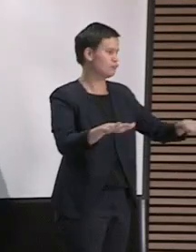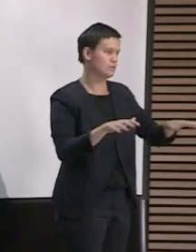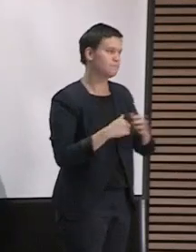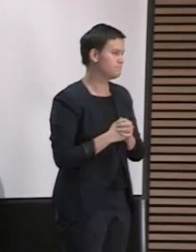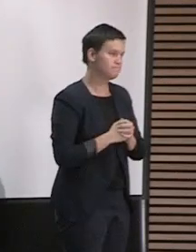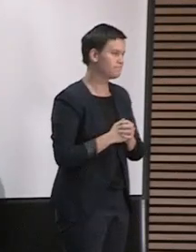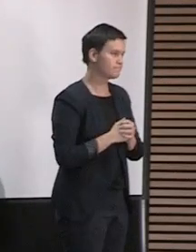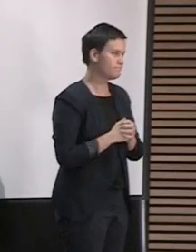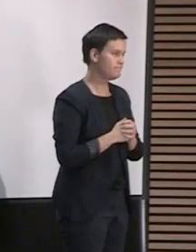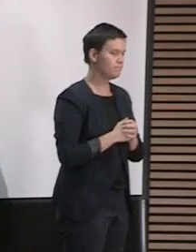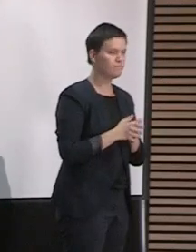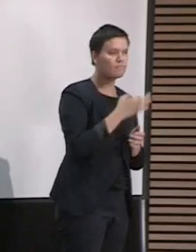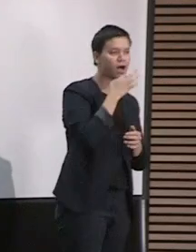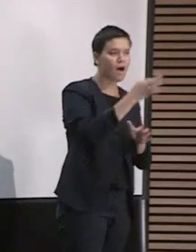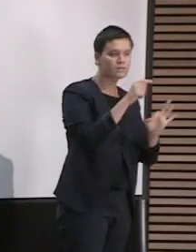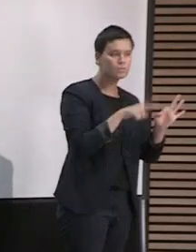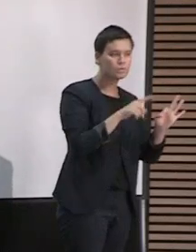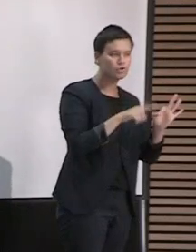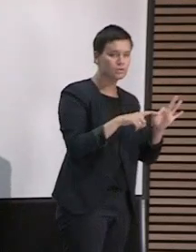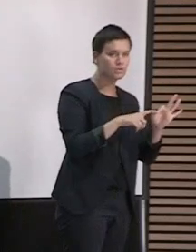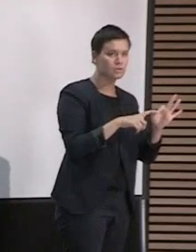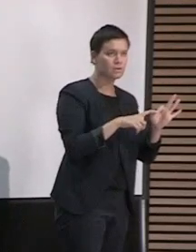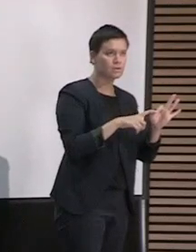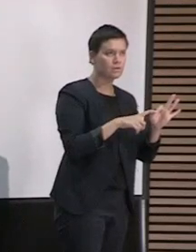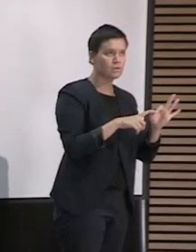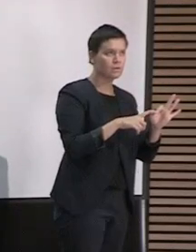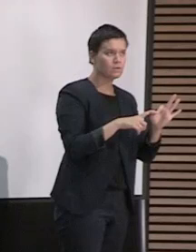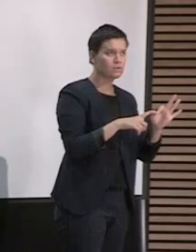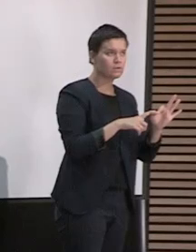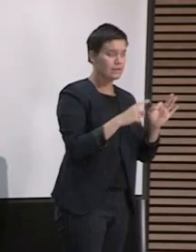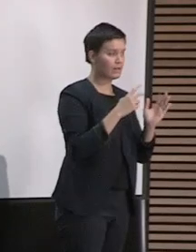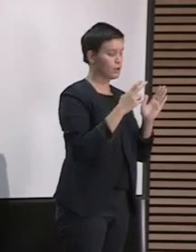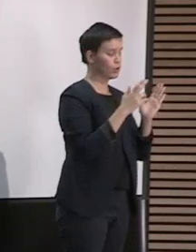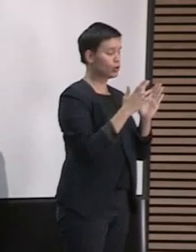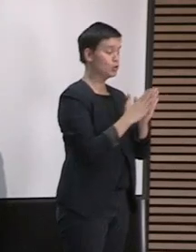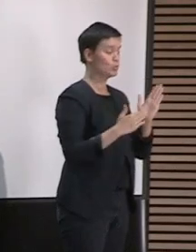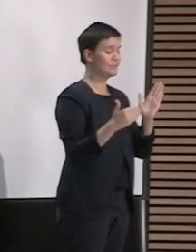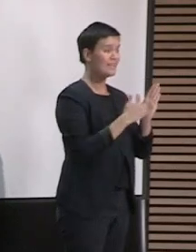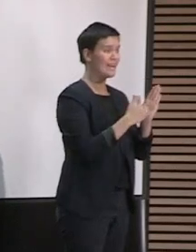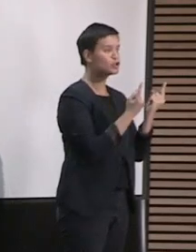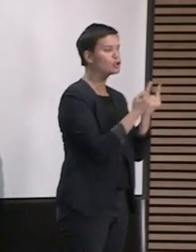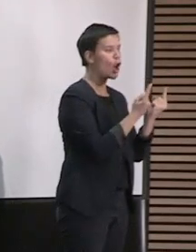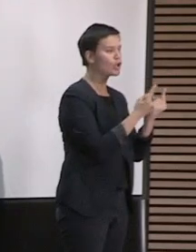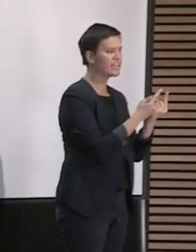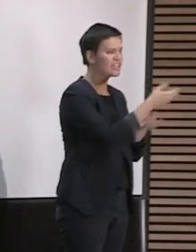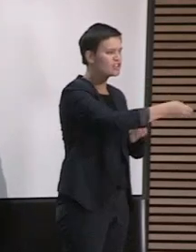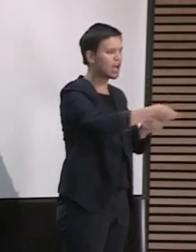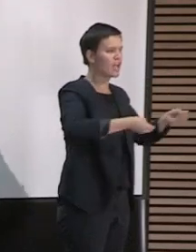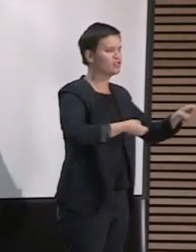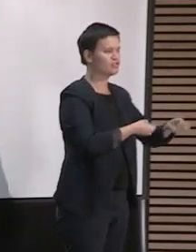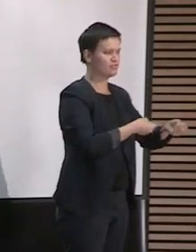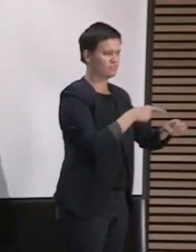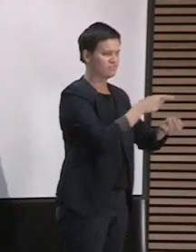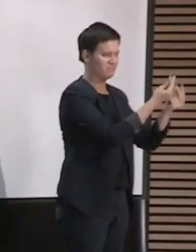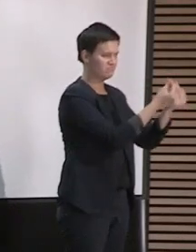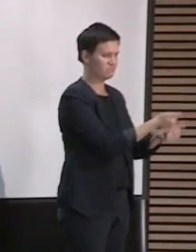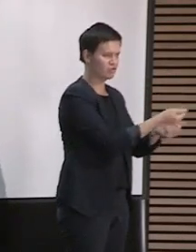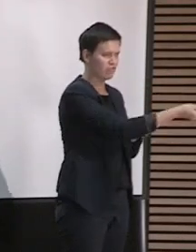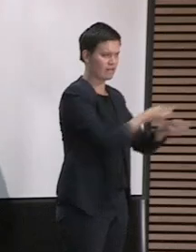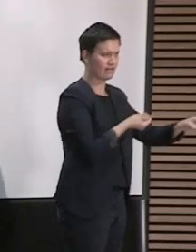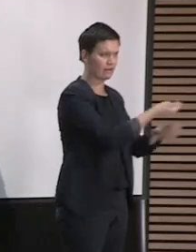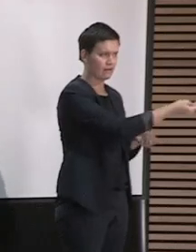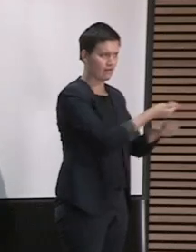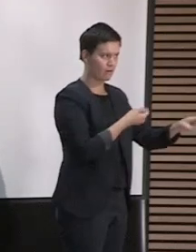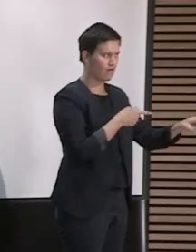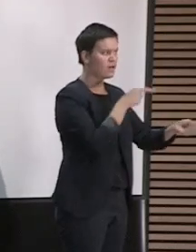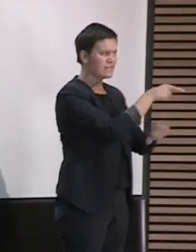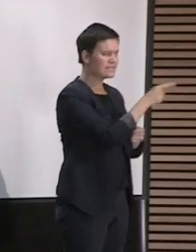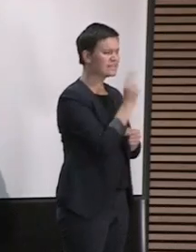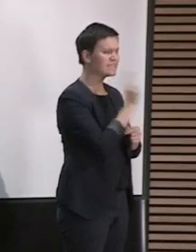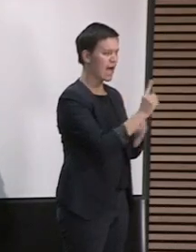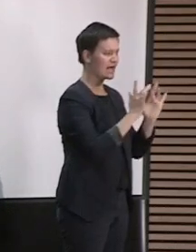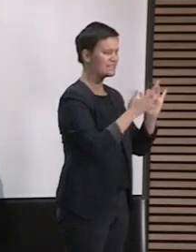raatau hauora. A ko te mea tino